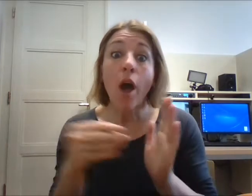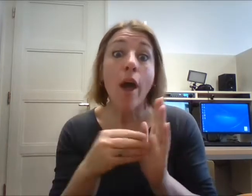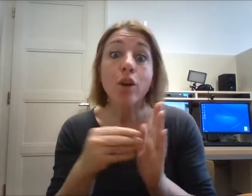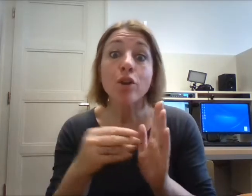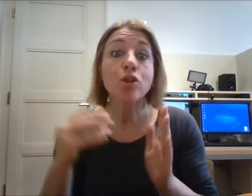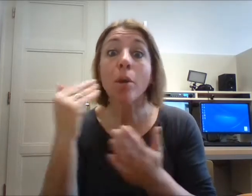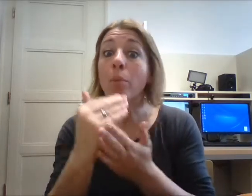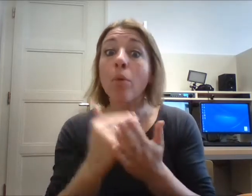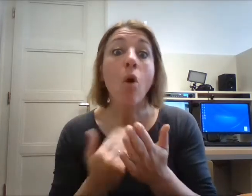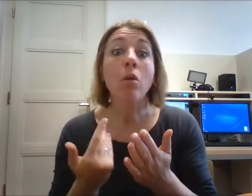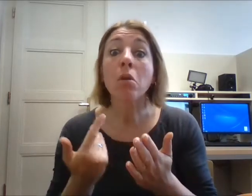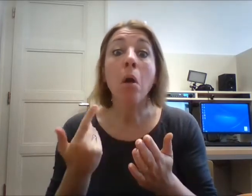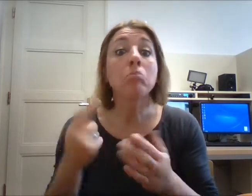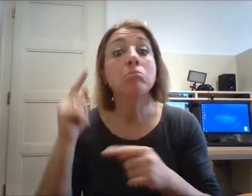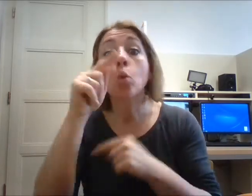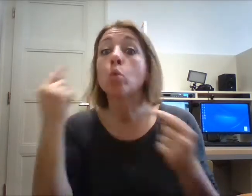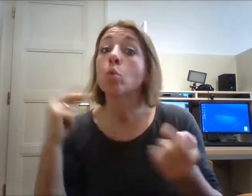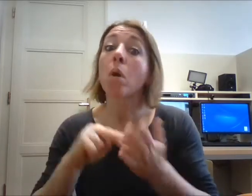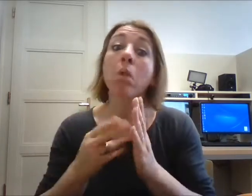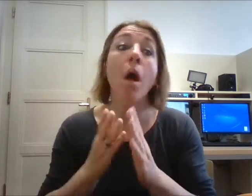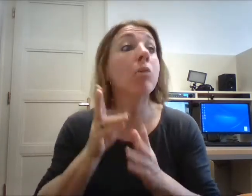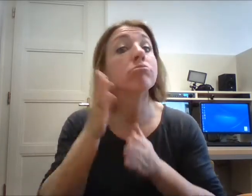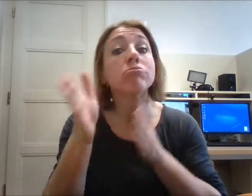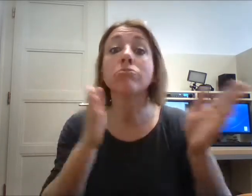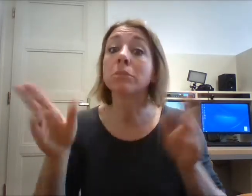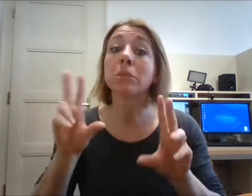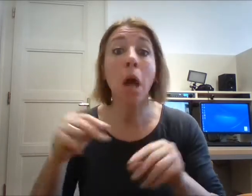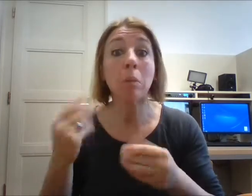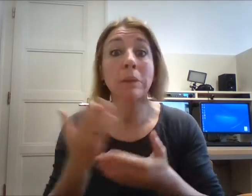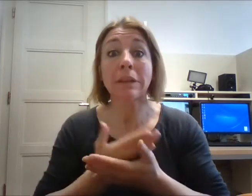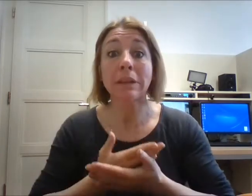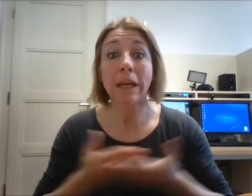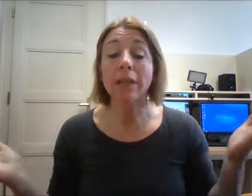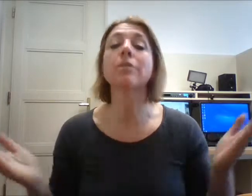Pokud ještě nemáte program a nevíte, jak tento jedinečný den strávíte,